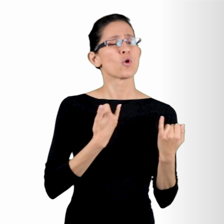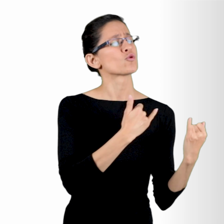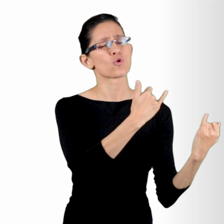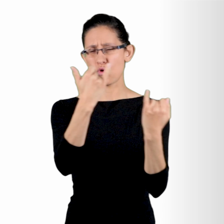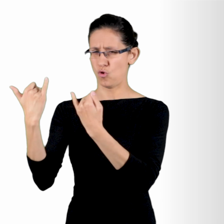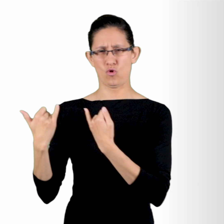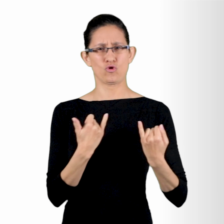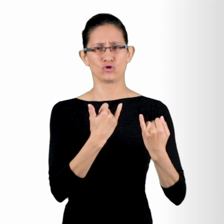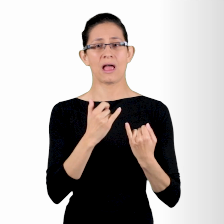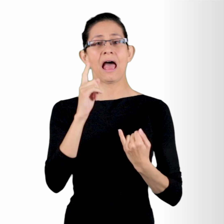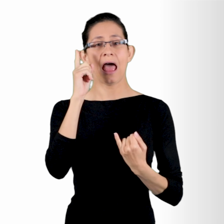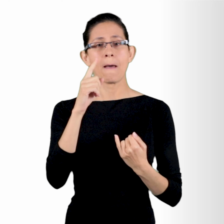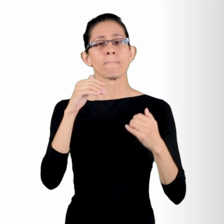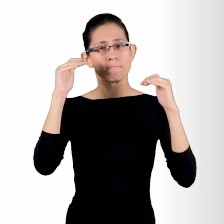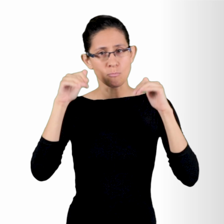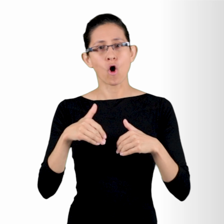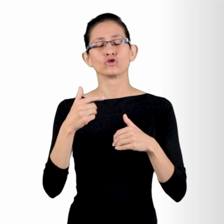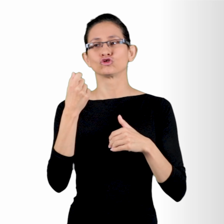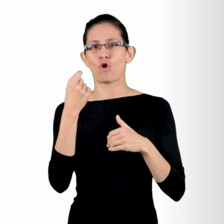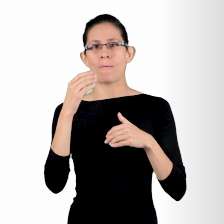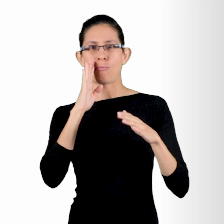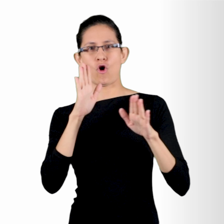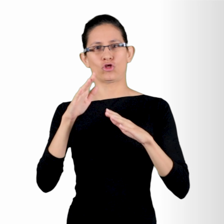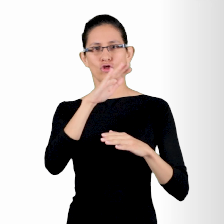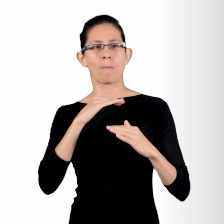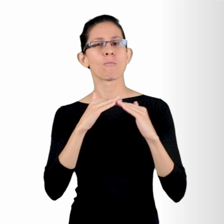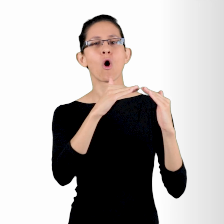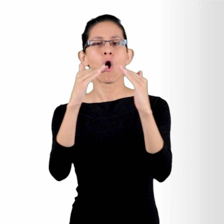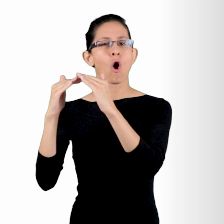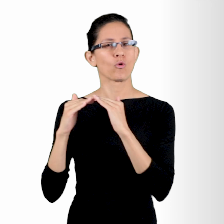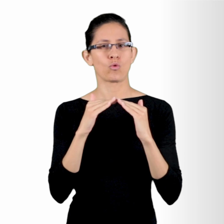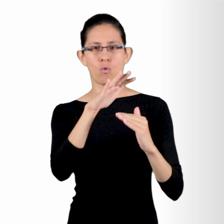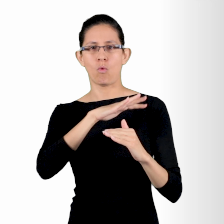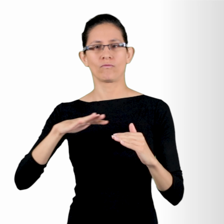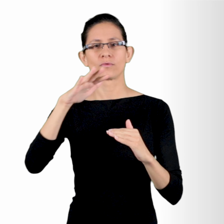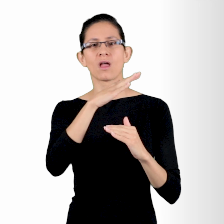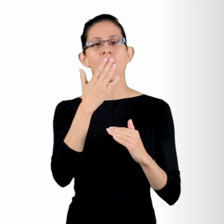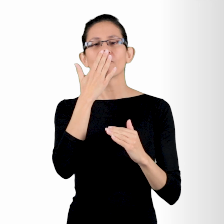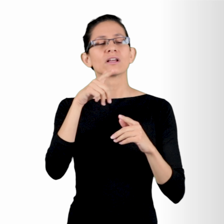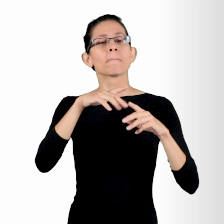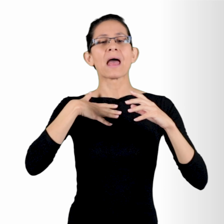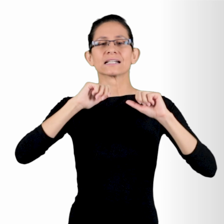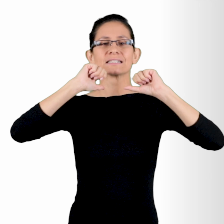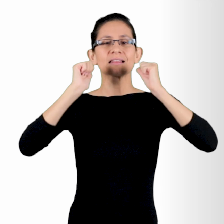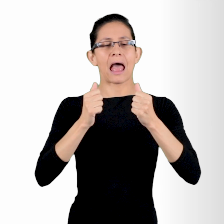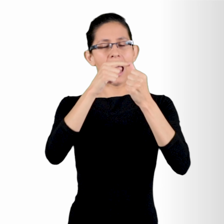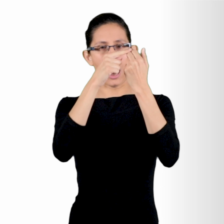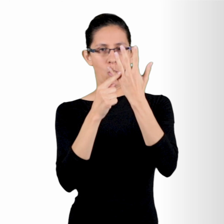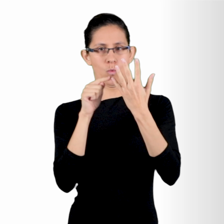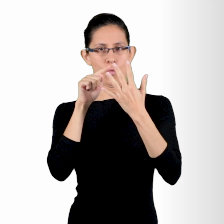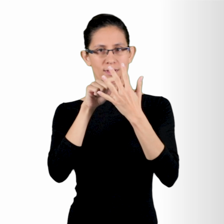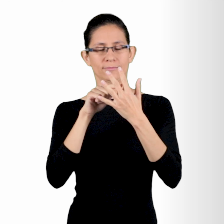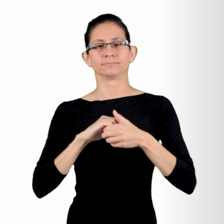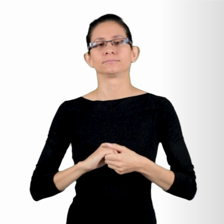Jesteśmy różni, ale jednak możemy nas do siebie trochę porównać pod względem pewnych bardziej stałych elementów.